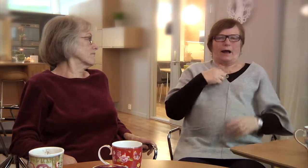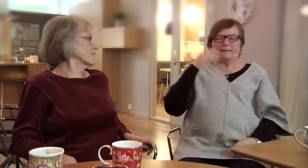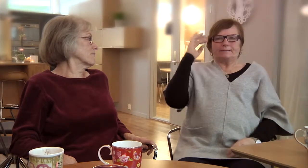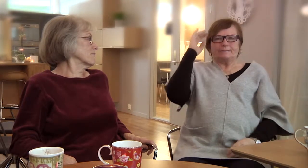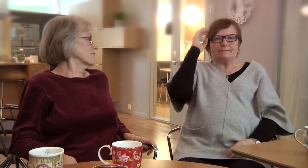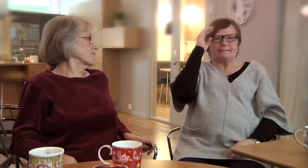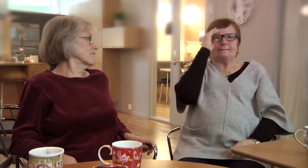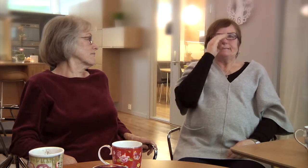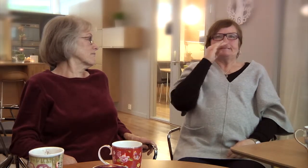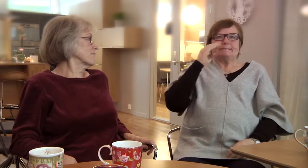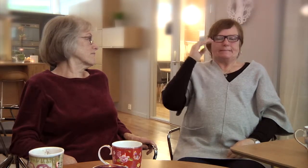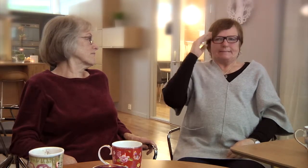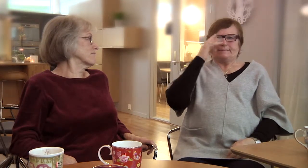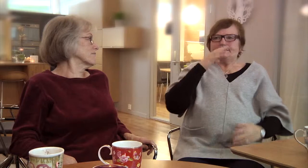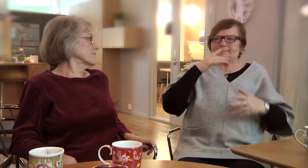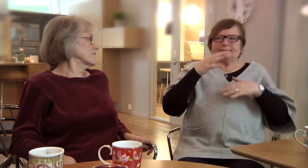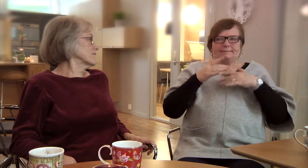Da vi kom hjem begynte jeg å tenke.